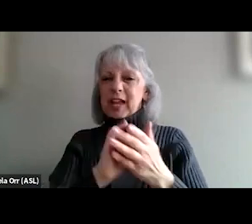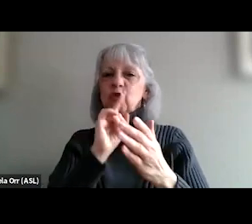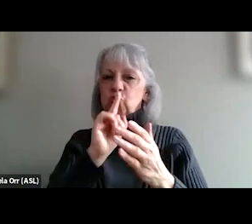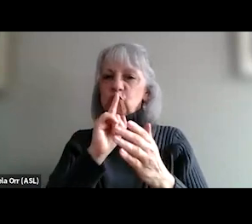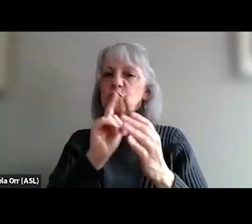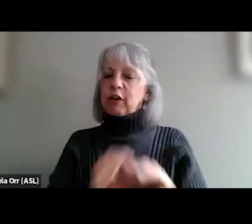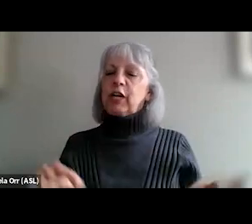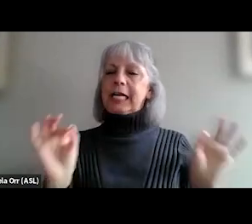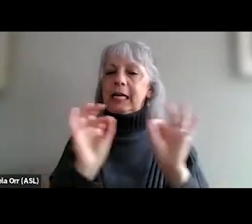Podemos ver